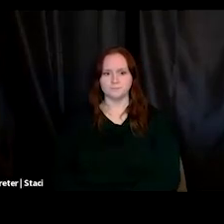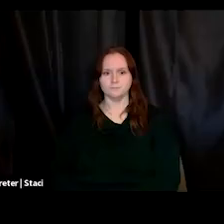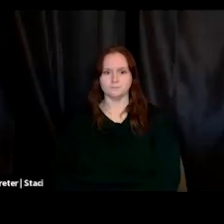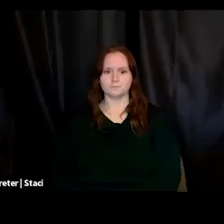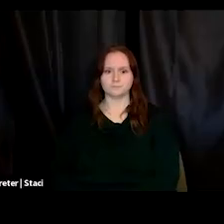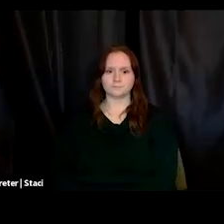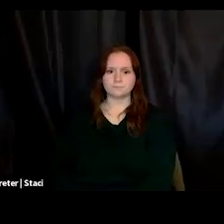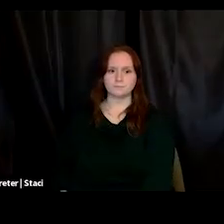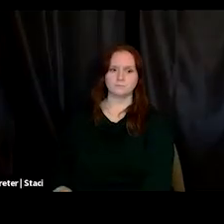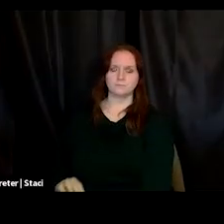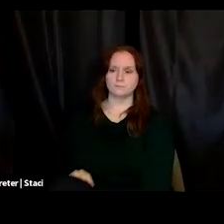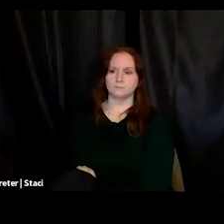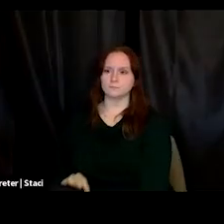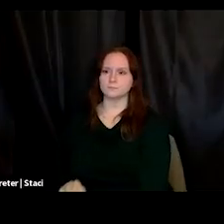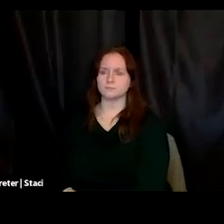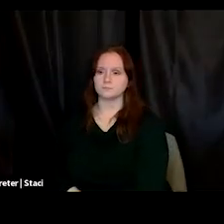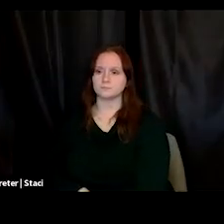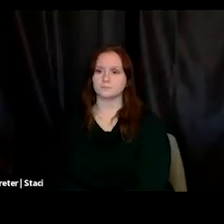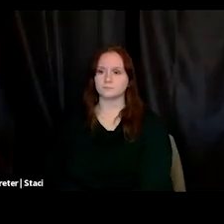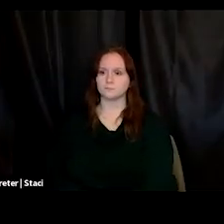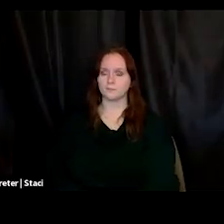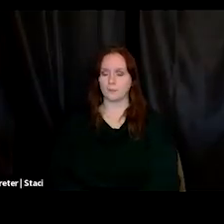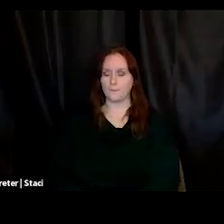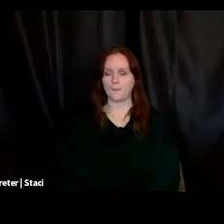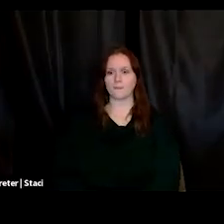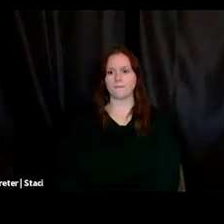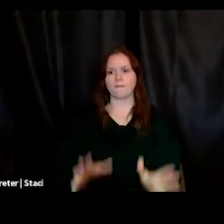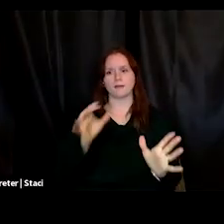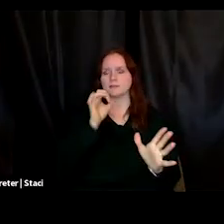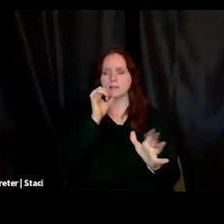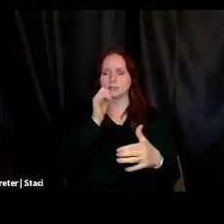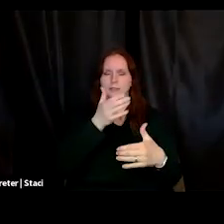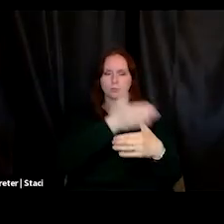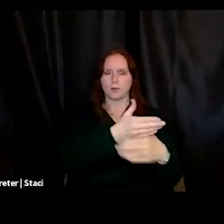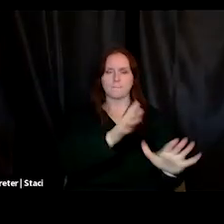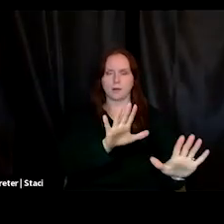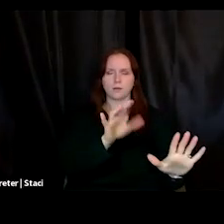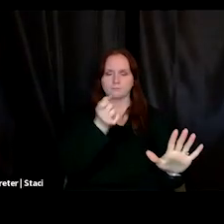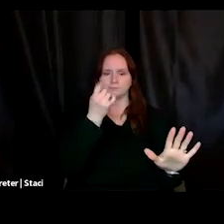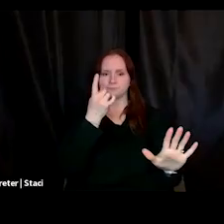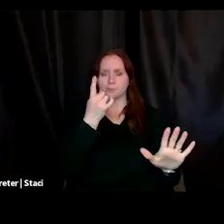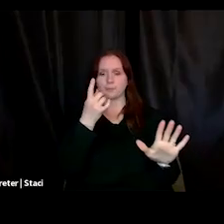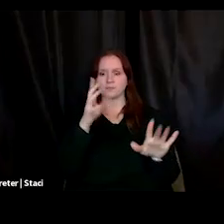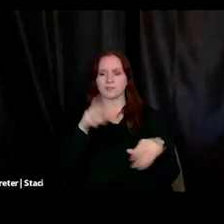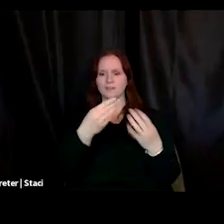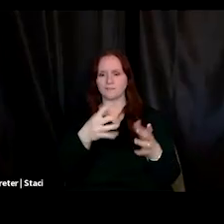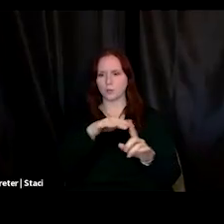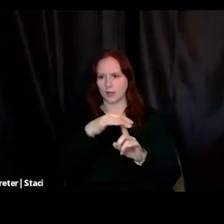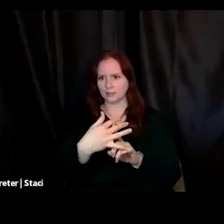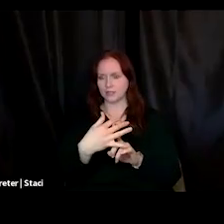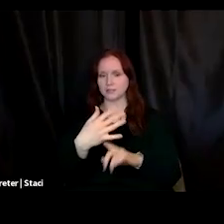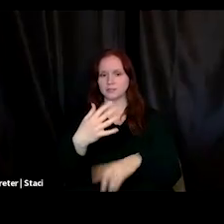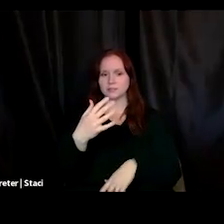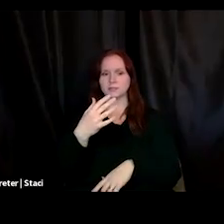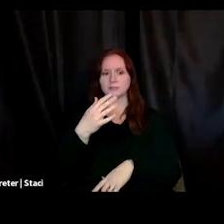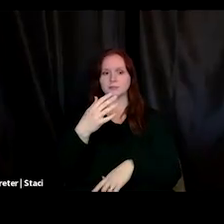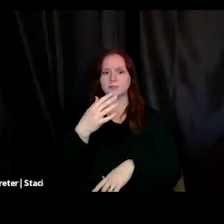de la información que están escuchando, tal vez en las noticias sobre cierres de oficinas y otros tipos de cambios.